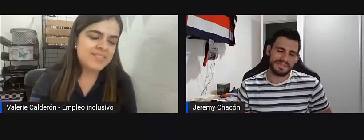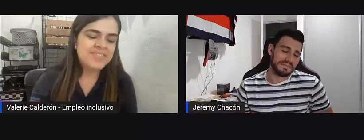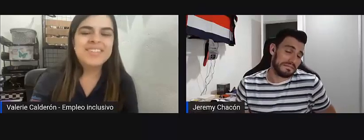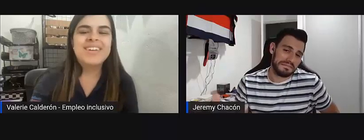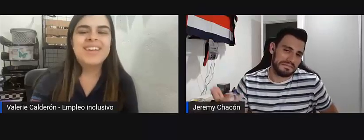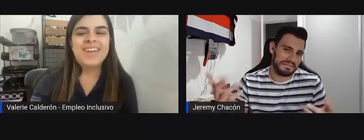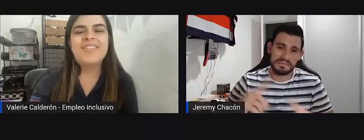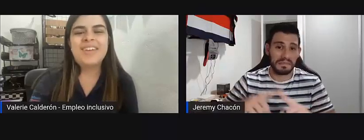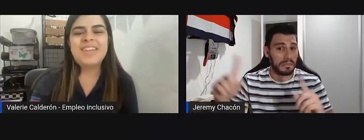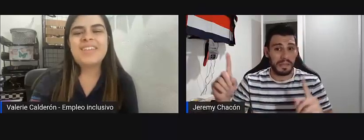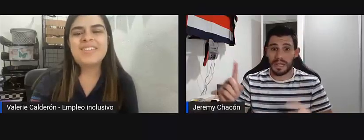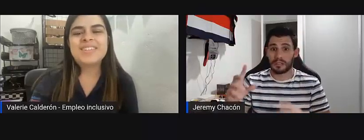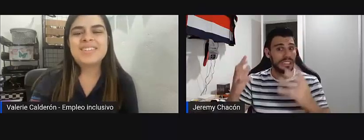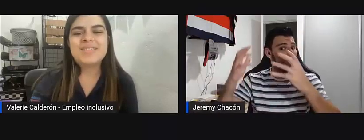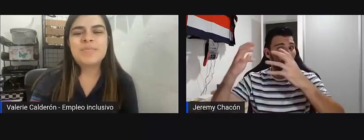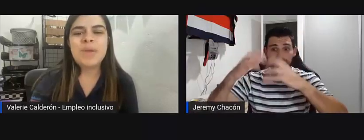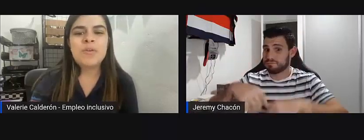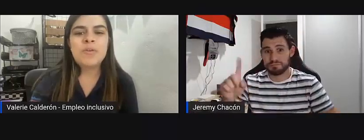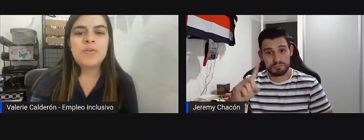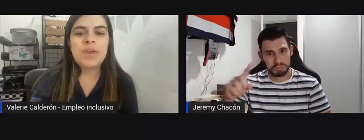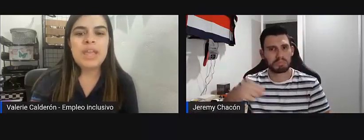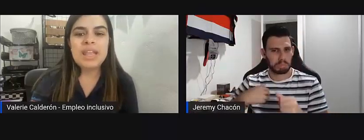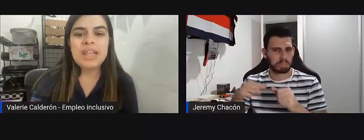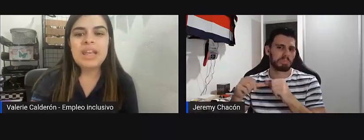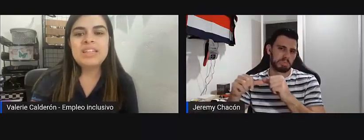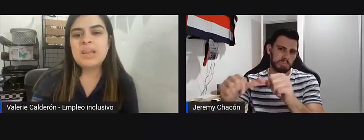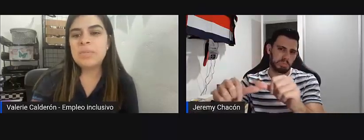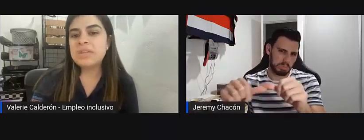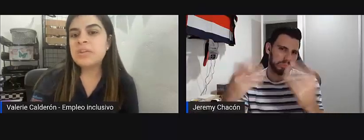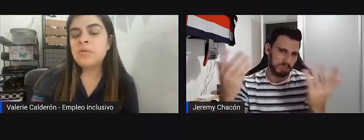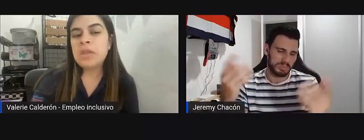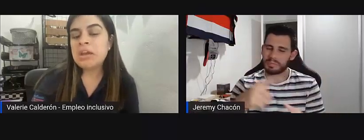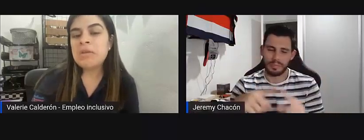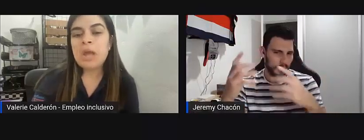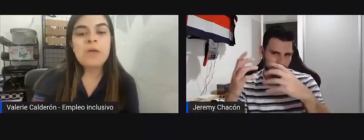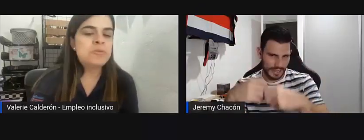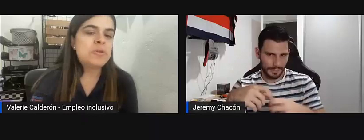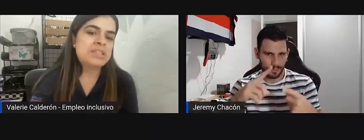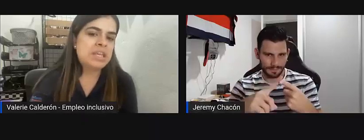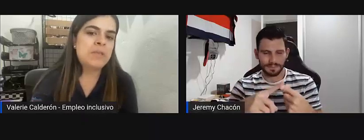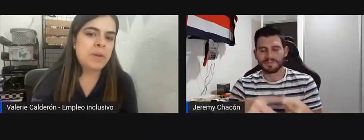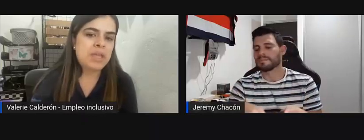verdad Entonces pero en general si la empresa no hubiera quebrado yo hubiera seguido ahí